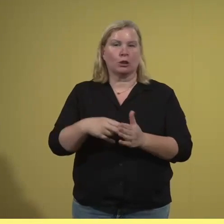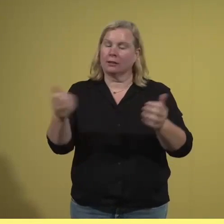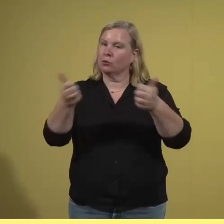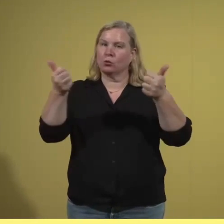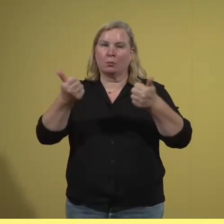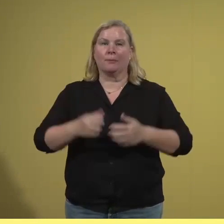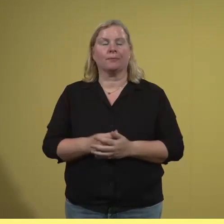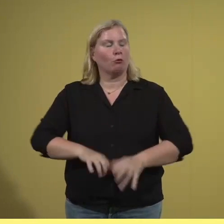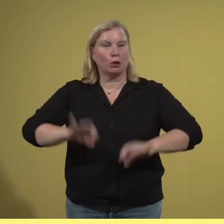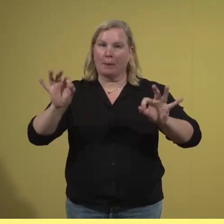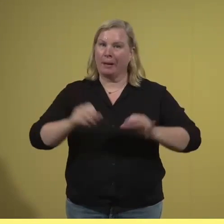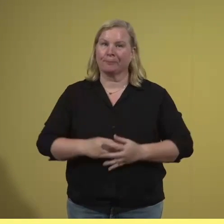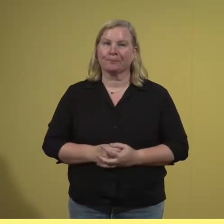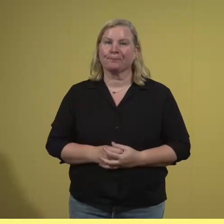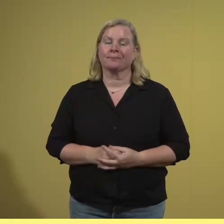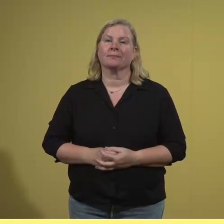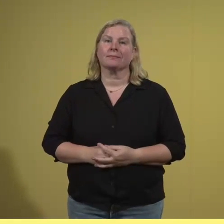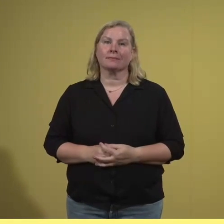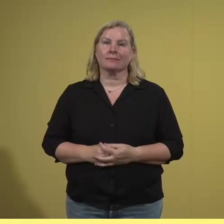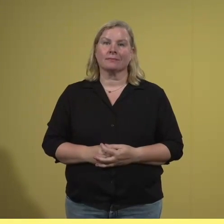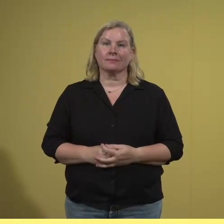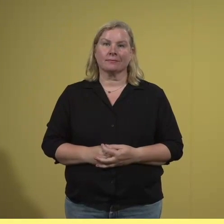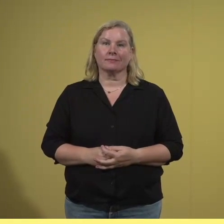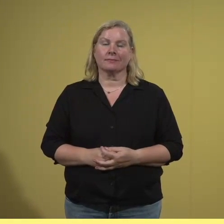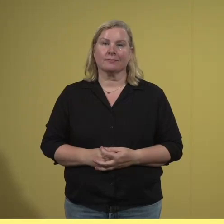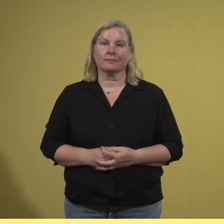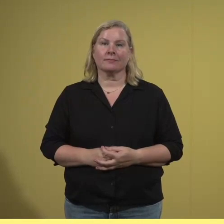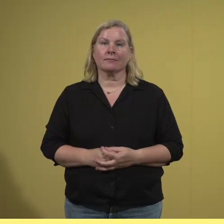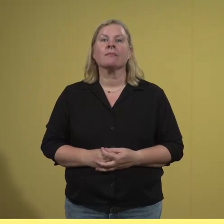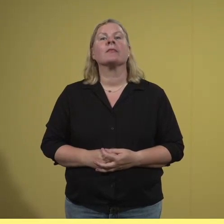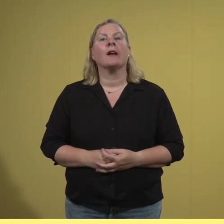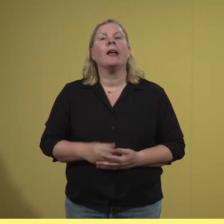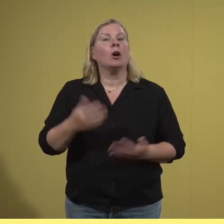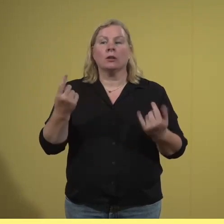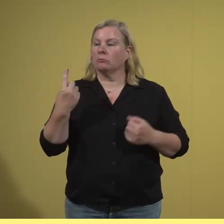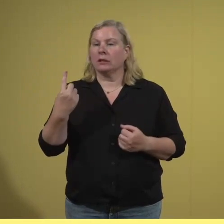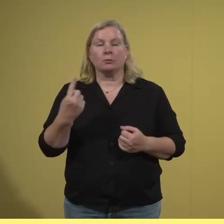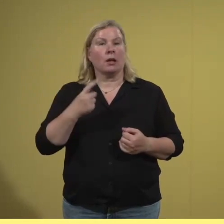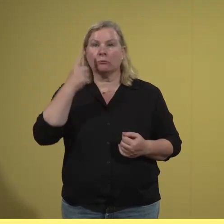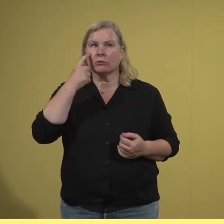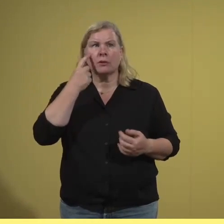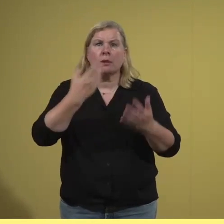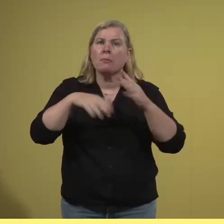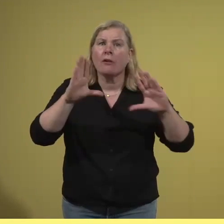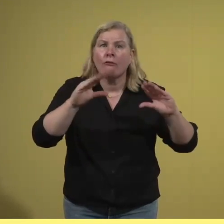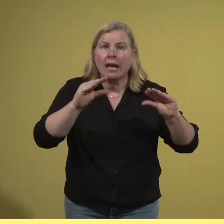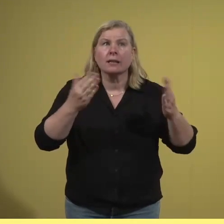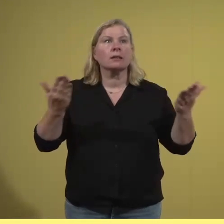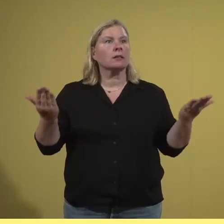Total bestanden, super, wunderbar. Auch da kannst du steuern.